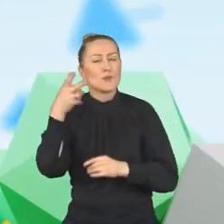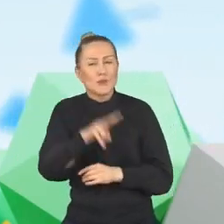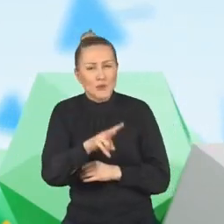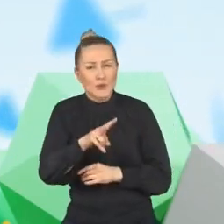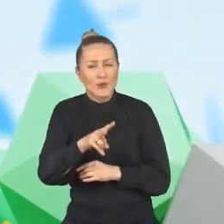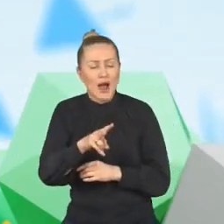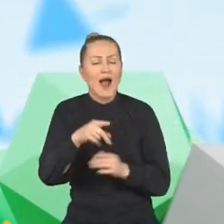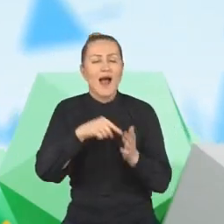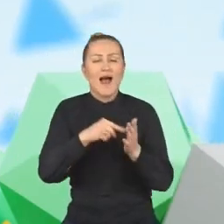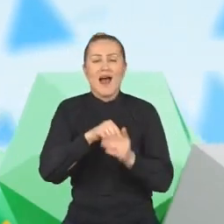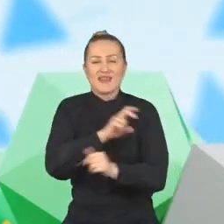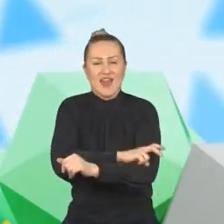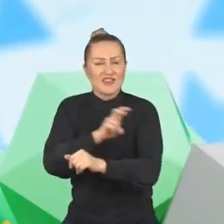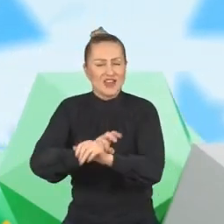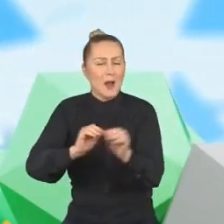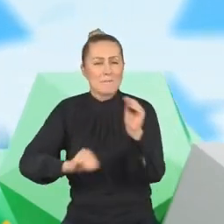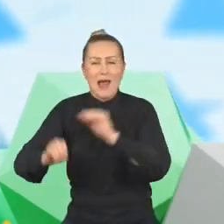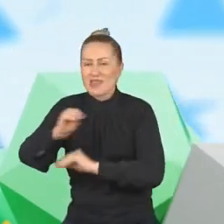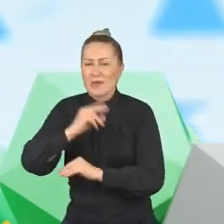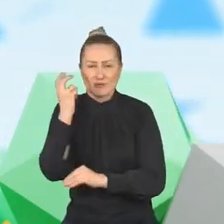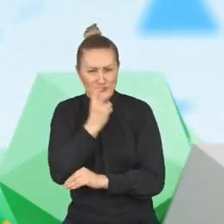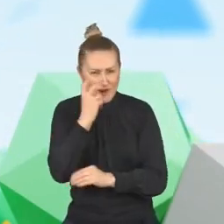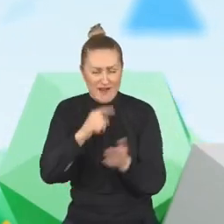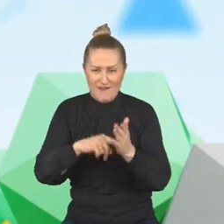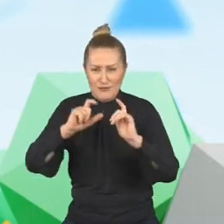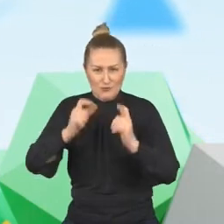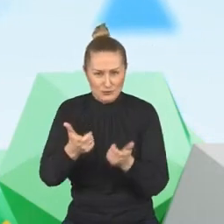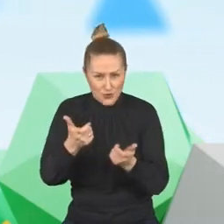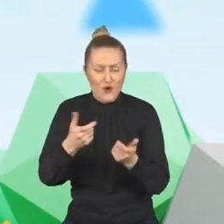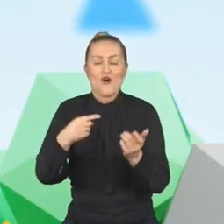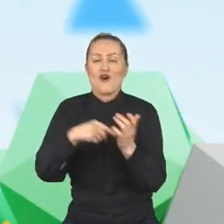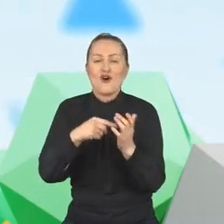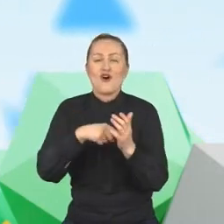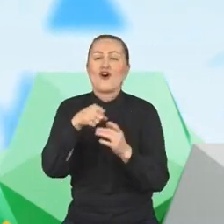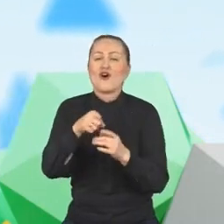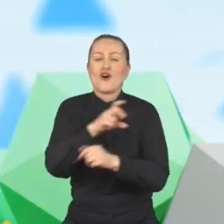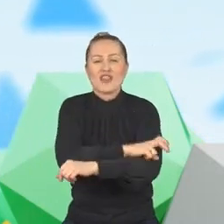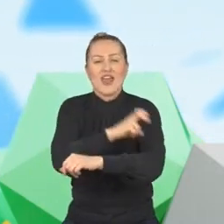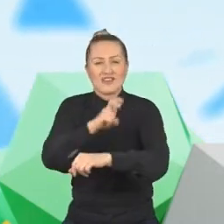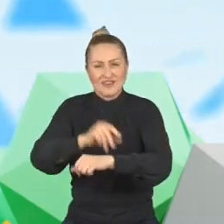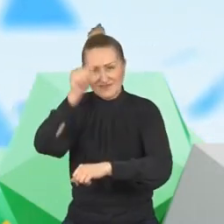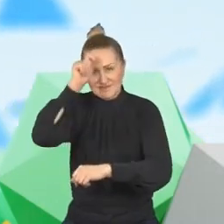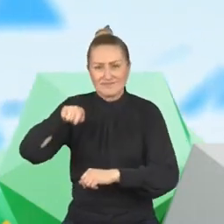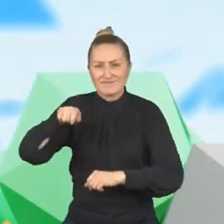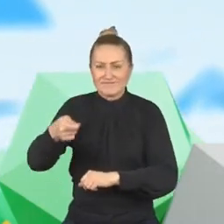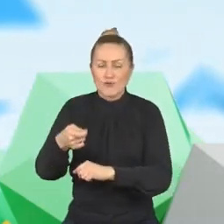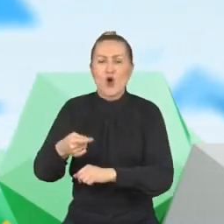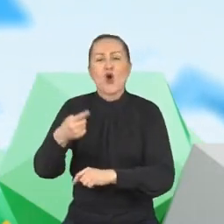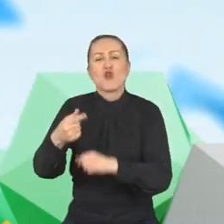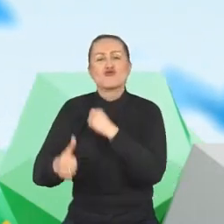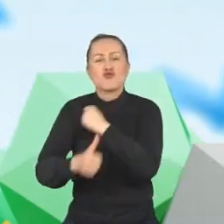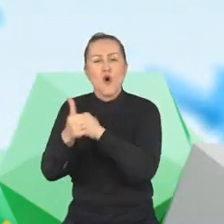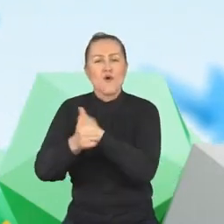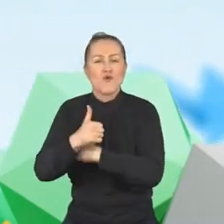chciałbym się z Wami podzielić, to to technika, którą nazywamy dowodem anegdotycznym. To jest taka